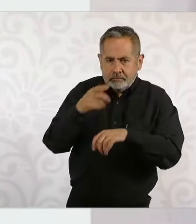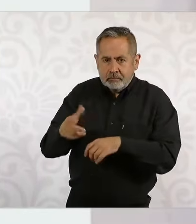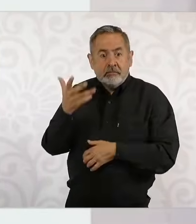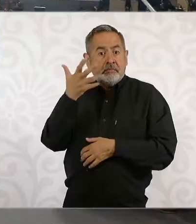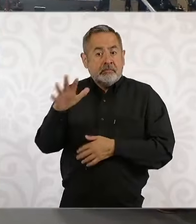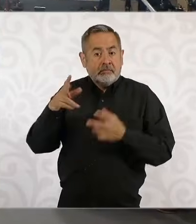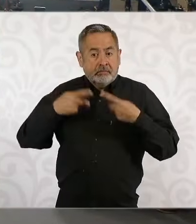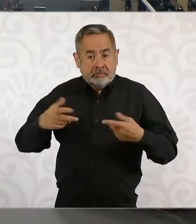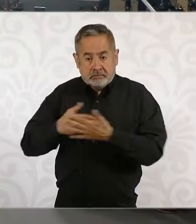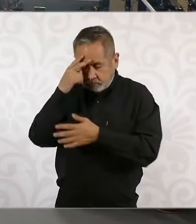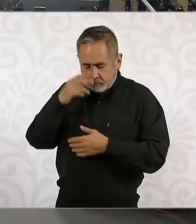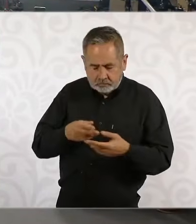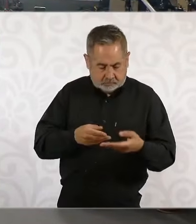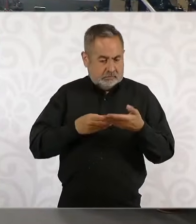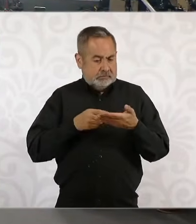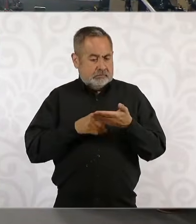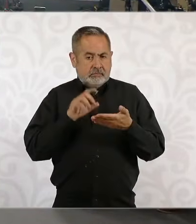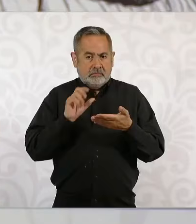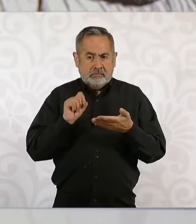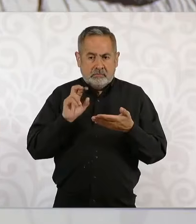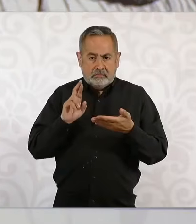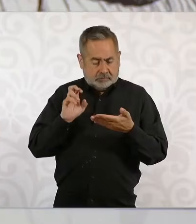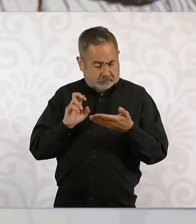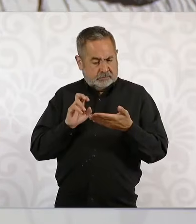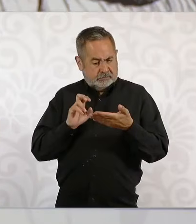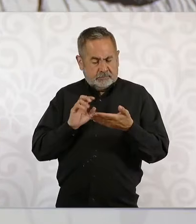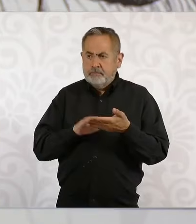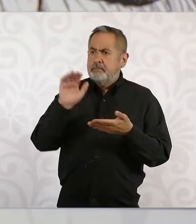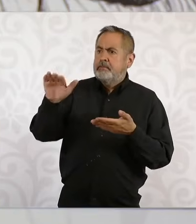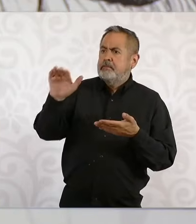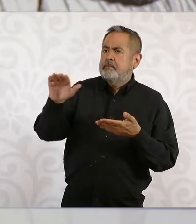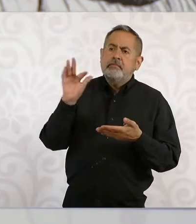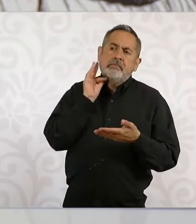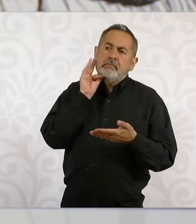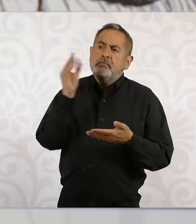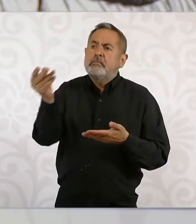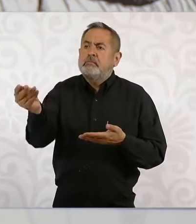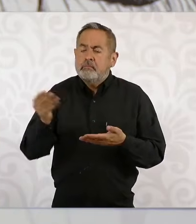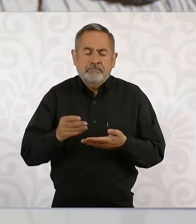Ante ello, Relaciones Exteriores con apoyo de la Fiscalía respondió que se necesitaban más pruebas,